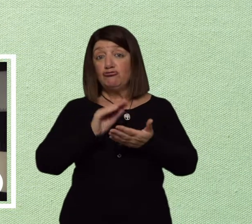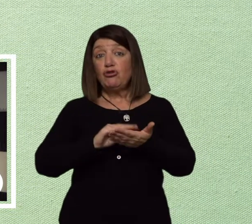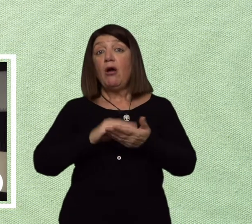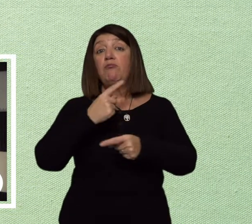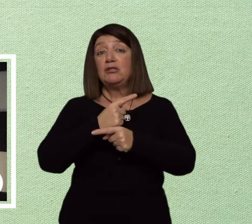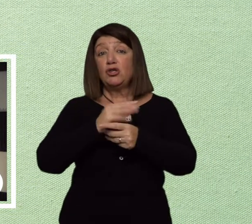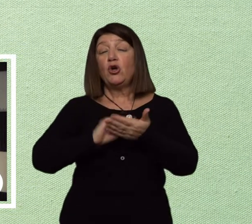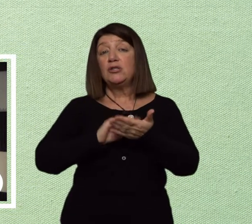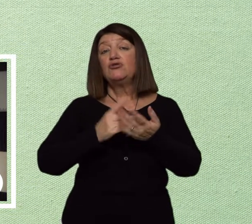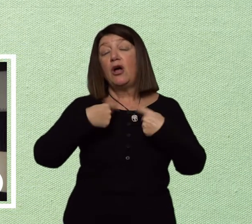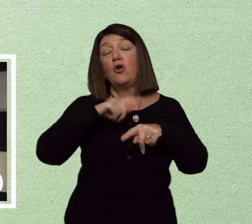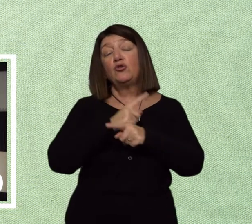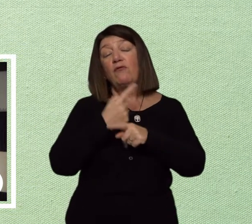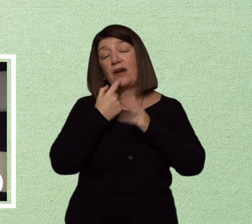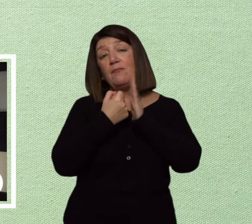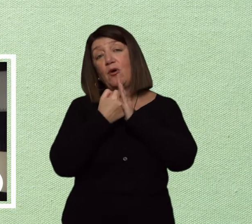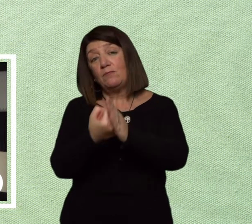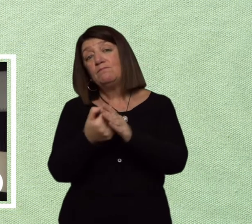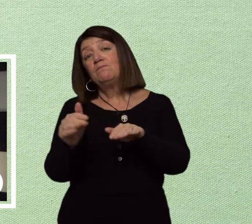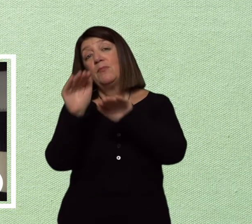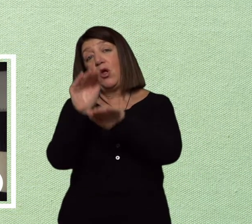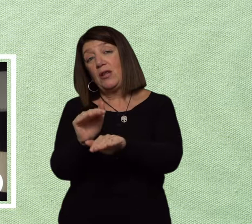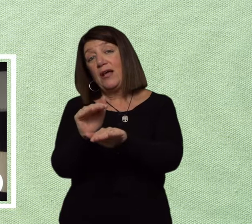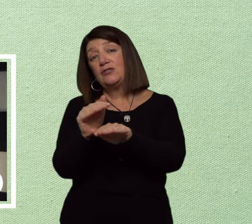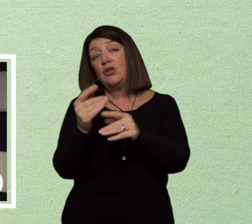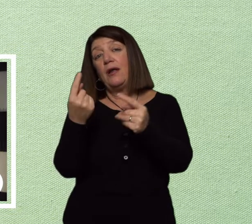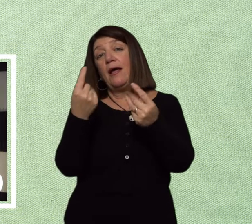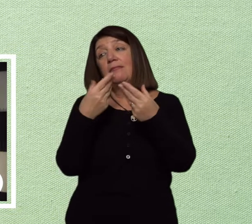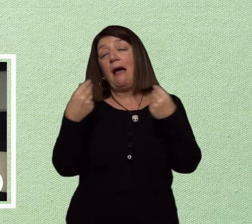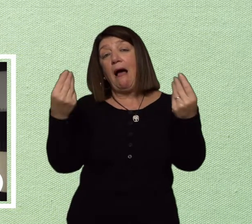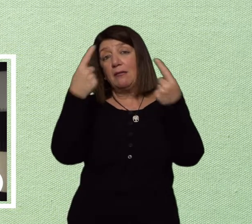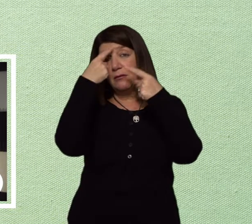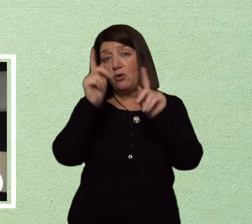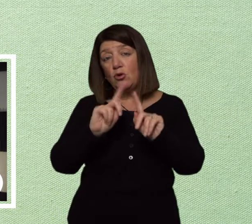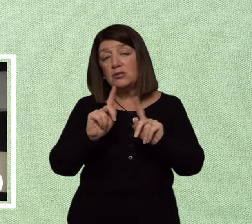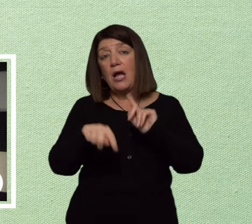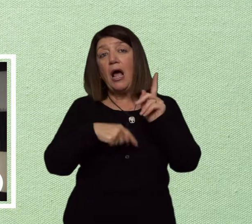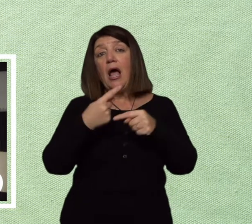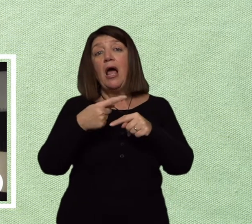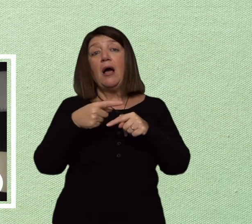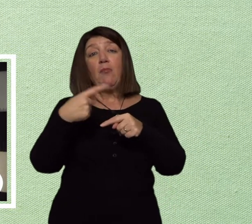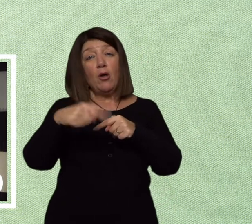ci troviamo poi una giovane donna, una ragazza, comunque meno pronta a distinguere anche quelle